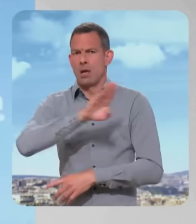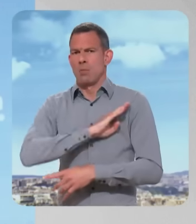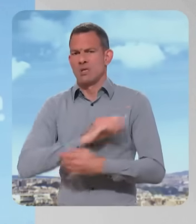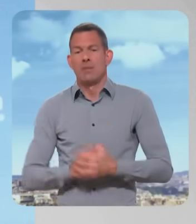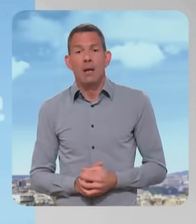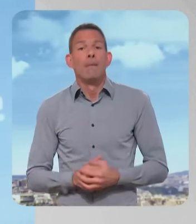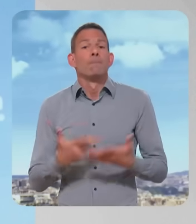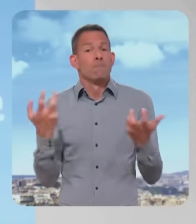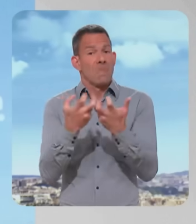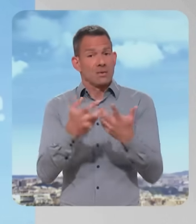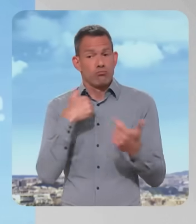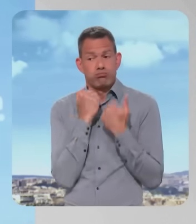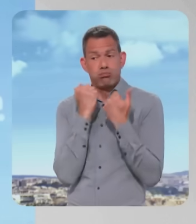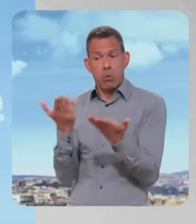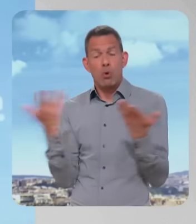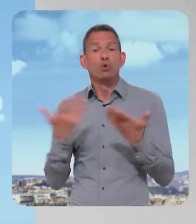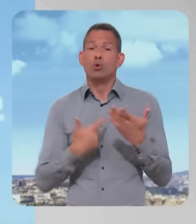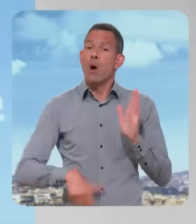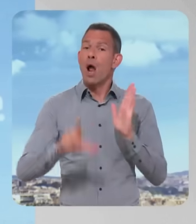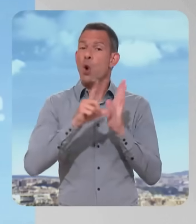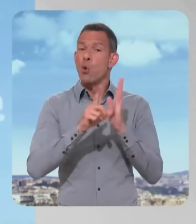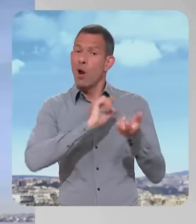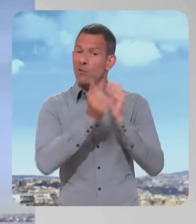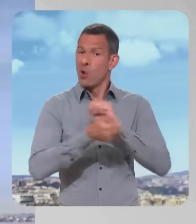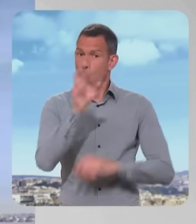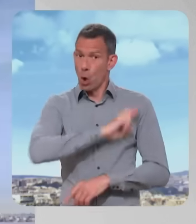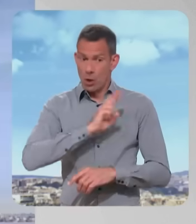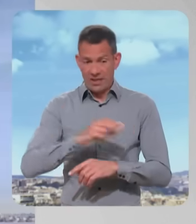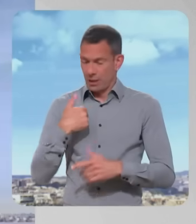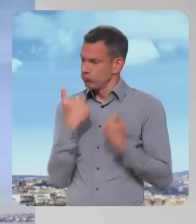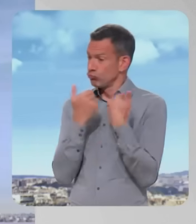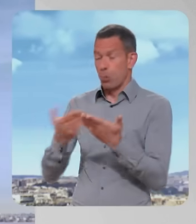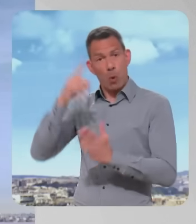Bien évidemment, il faut respecter la parole que nous avons donnée devant les électrices et les électeurs.